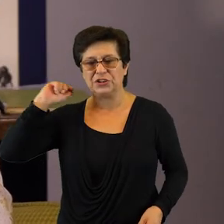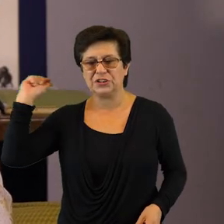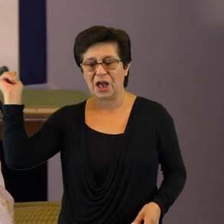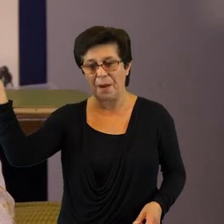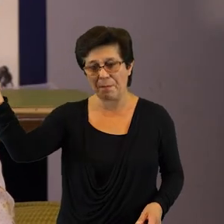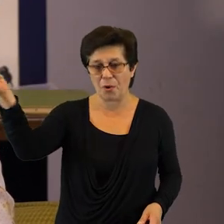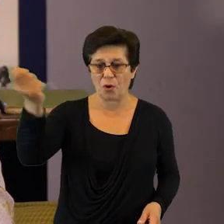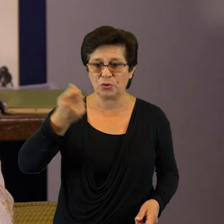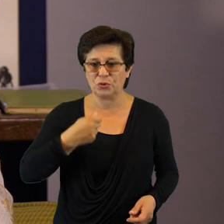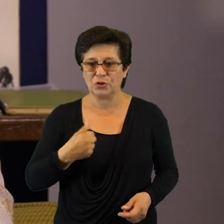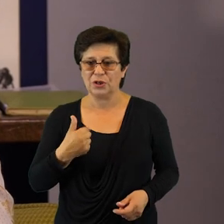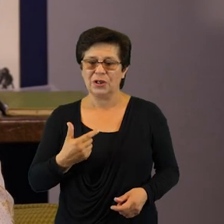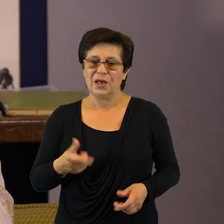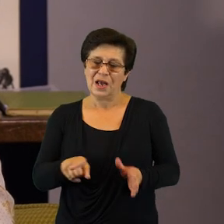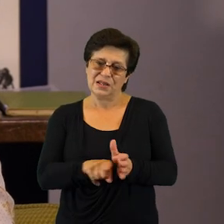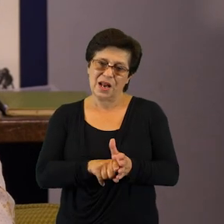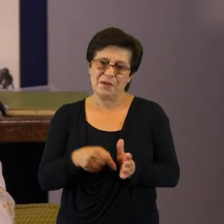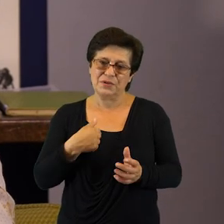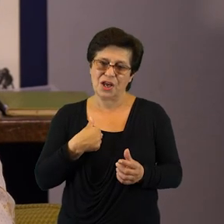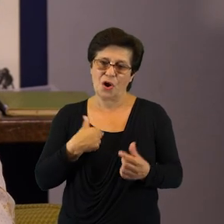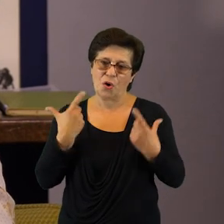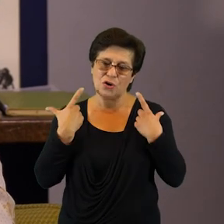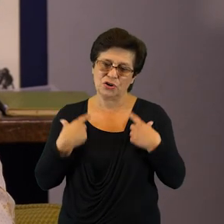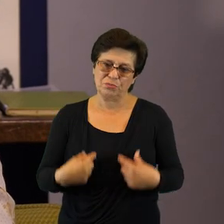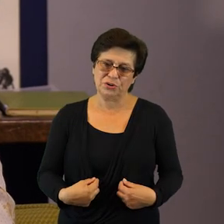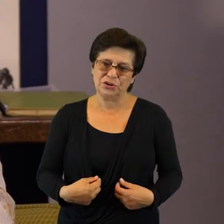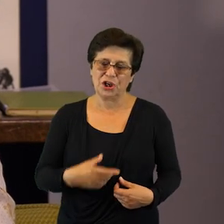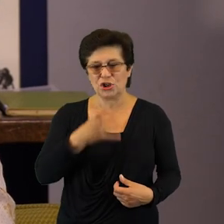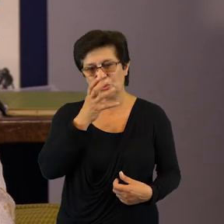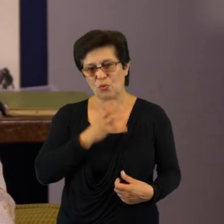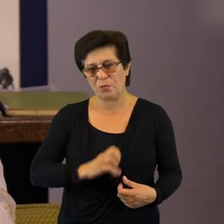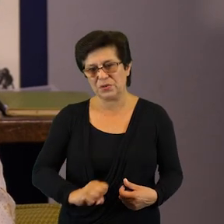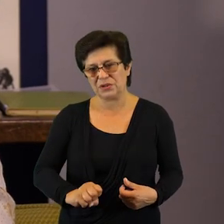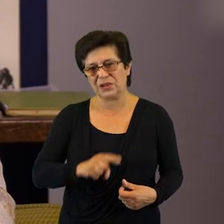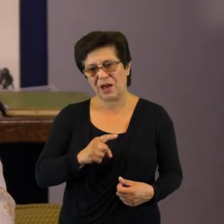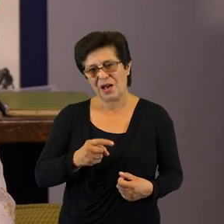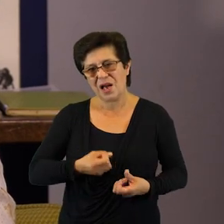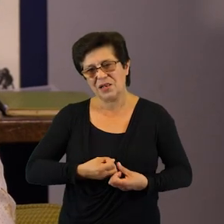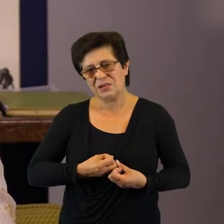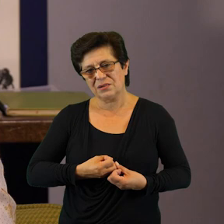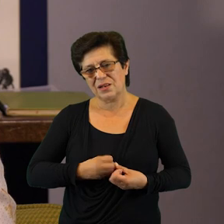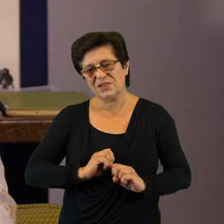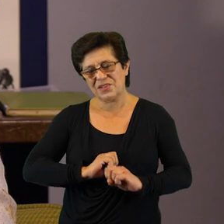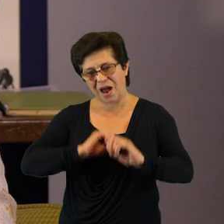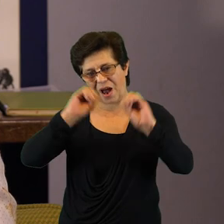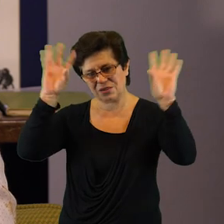Dla mnie osobiście Słonimski, w tej chwili, jedna z jaśniejszych gwiazd w plejadzie skamandryckiej.